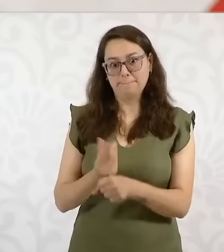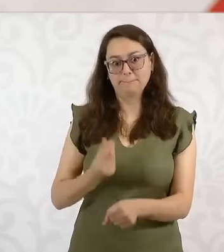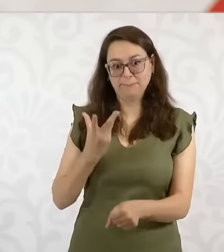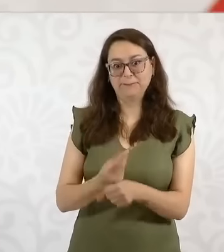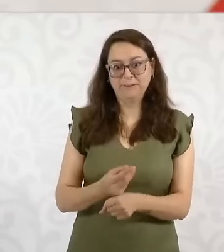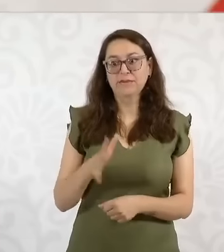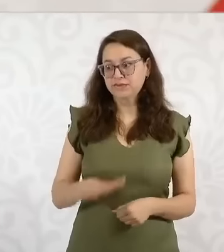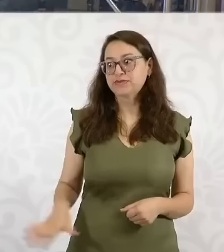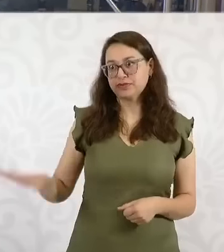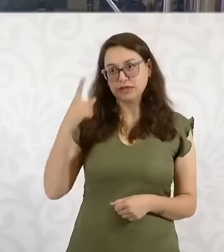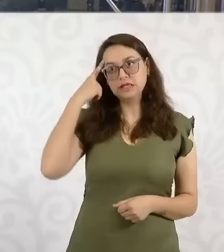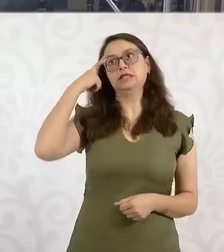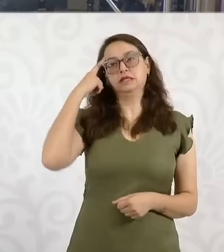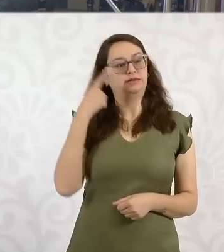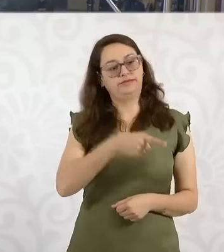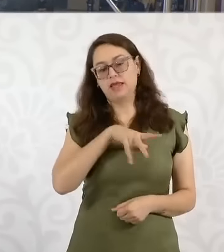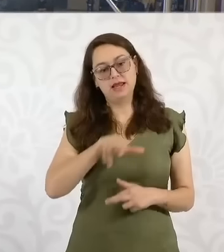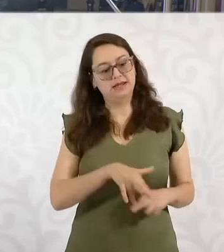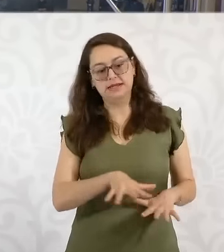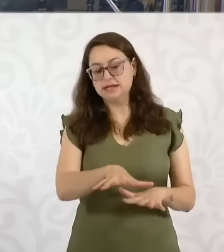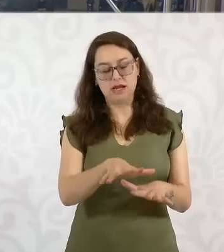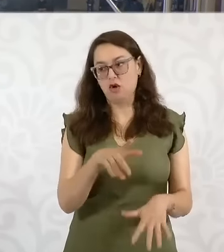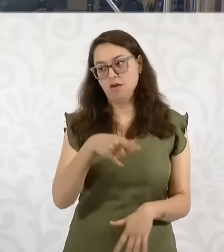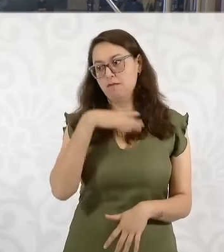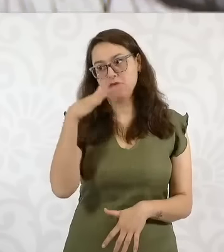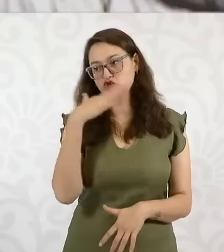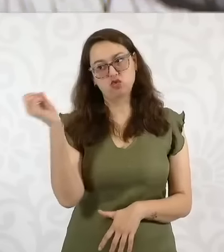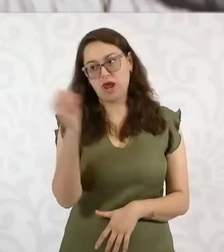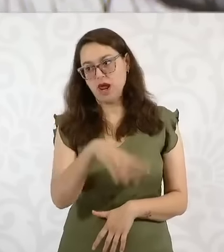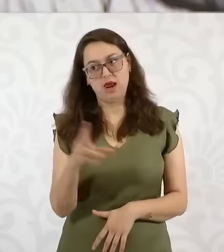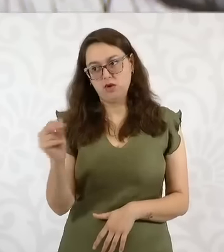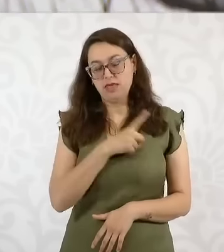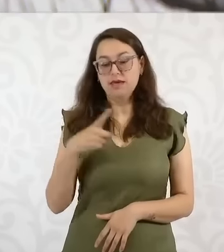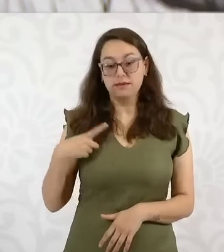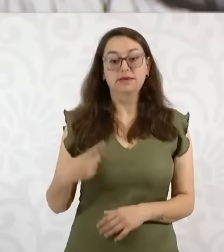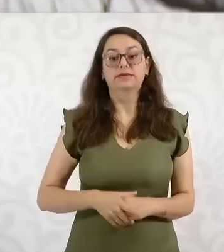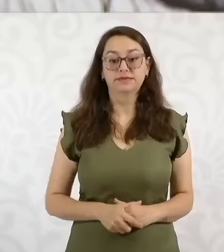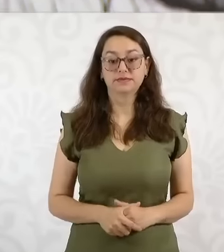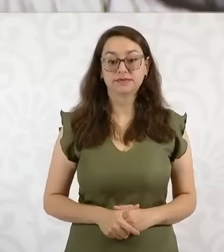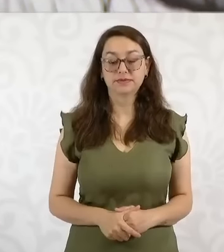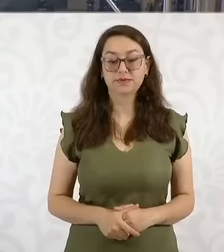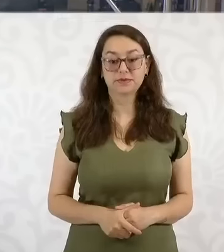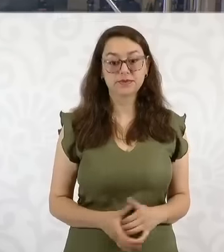concientización con la gente para que eh no tire la basura en el río. Gracias, presidenta.